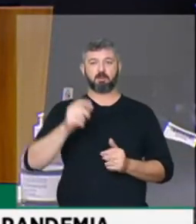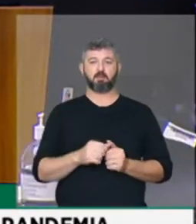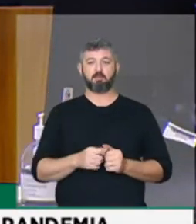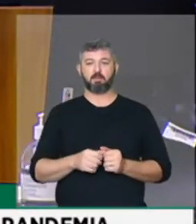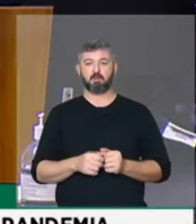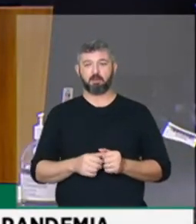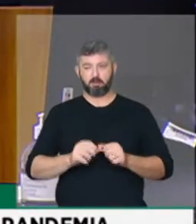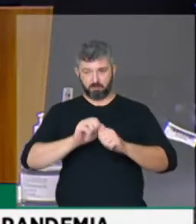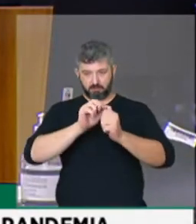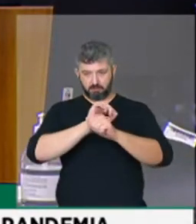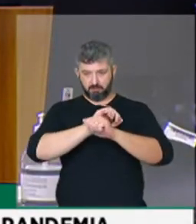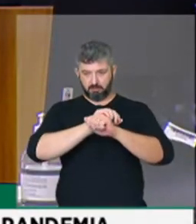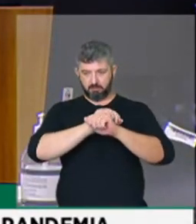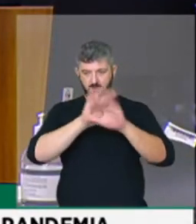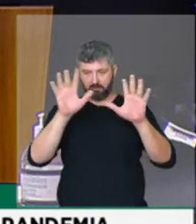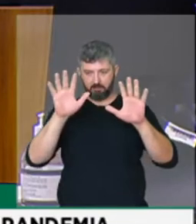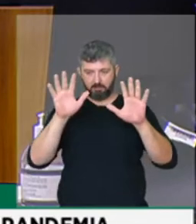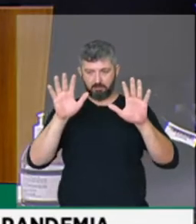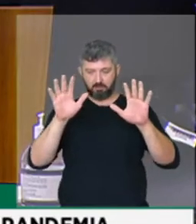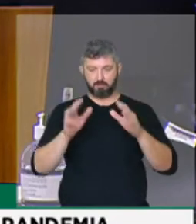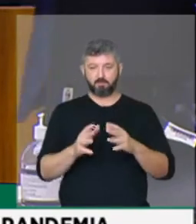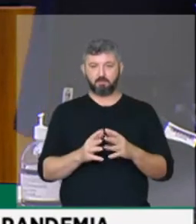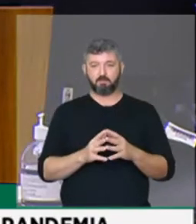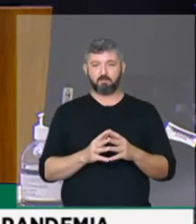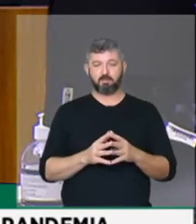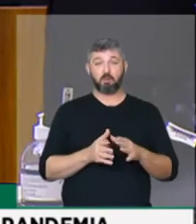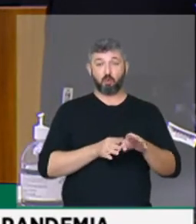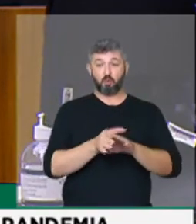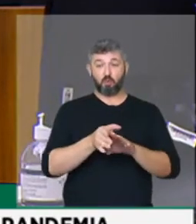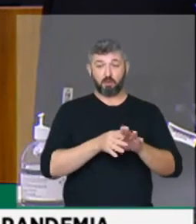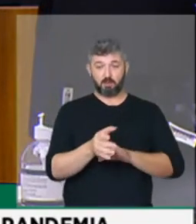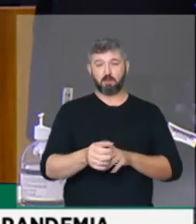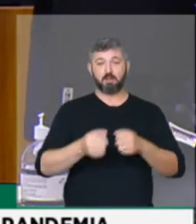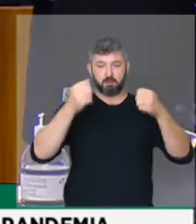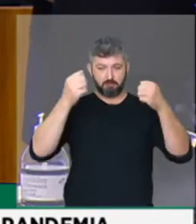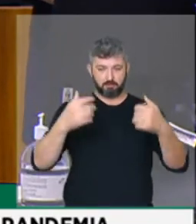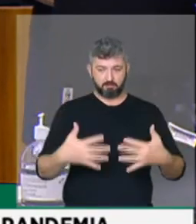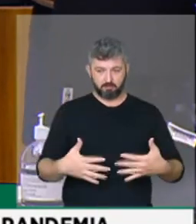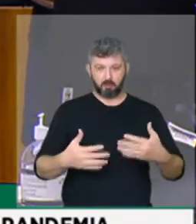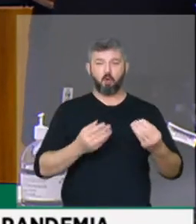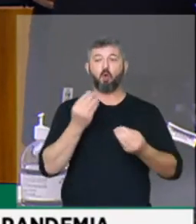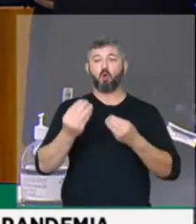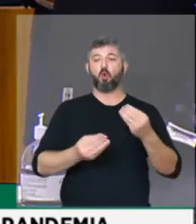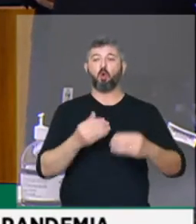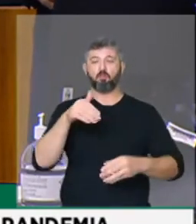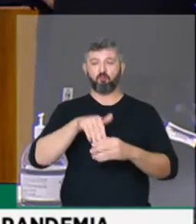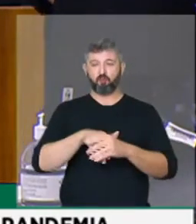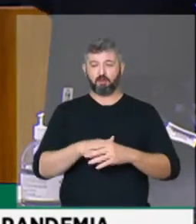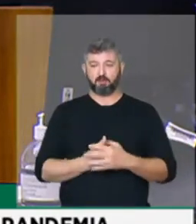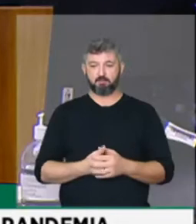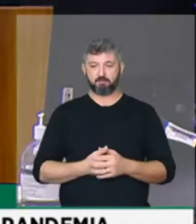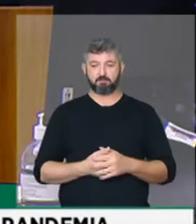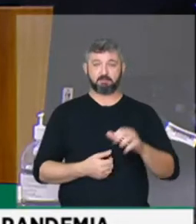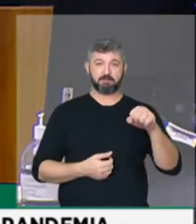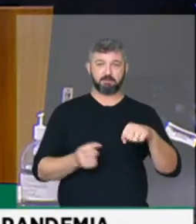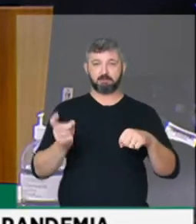[PRESIDENTE]: QUEM QUISER APROVAR O DESTAQUE... ORIENTA... COMO DEVE SER FEITA A VOTAÇÃO. SIM OU NÃO. [PRESIDENTE]: PSL